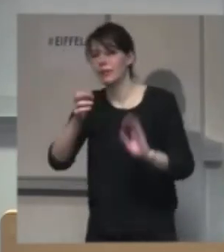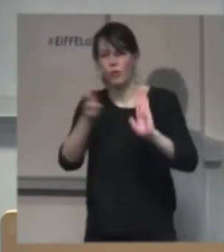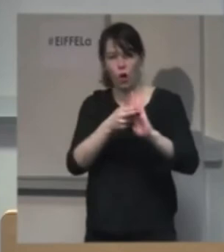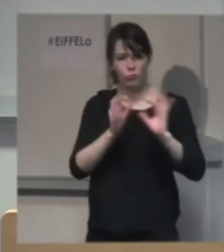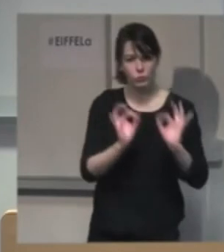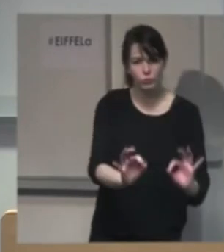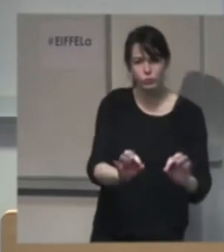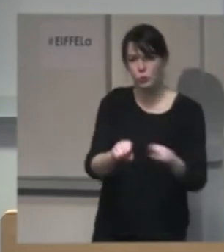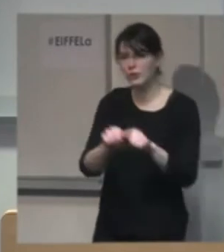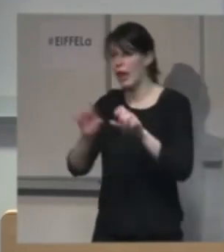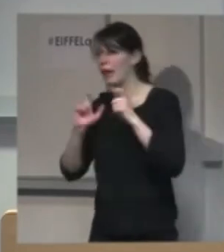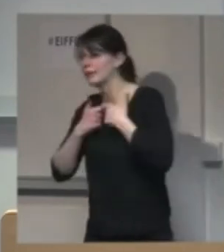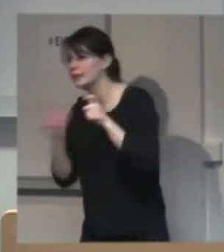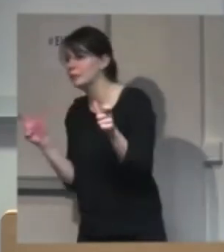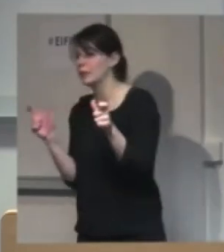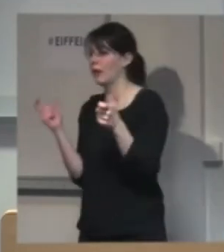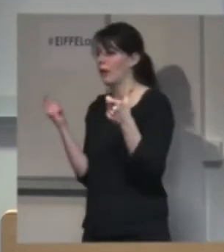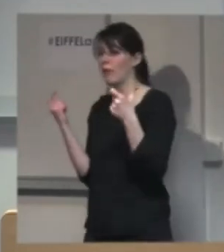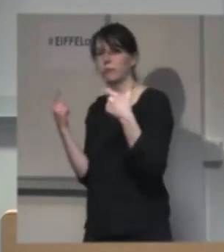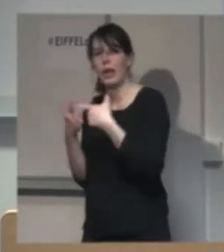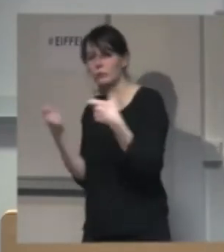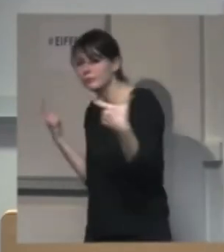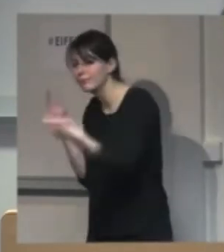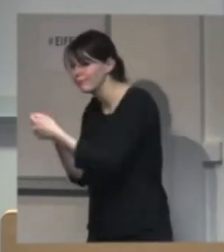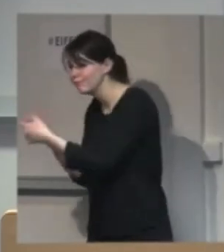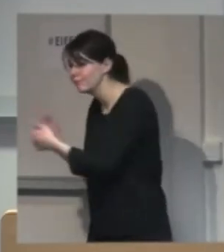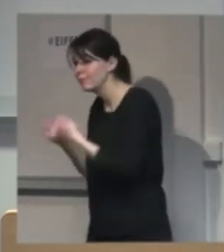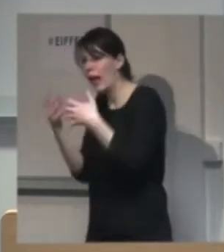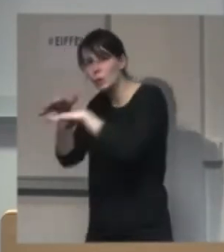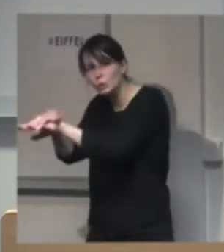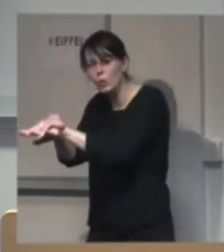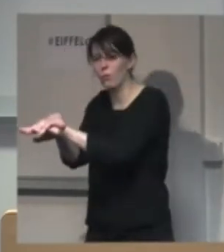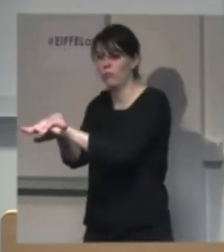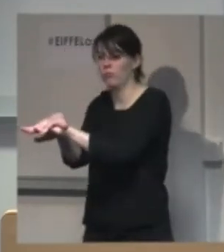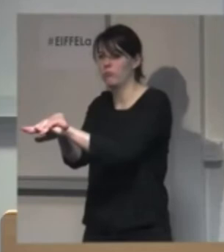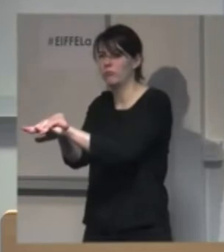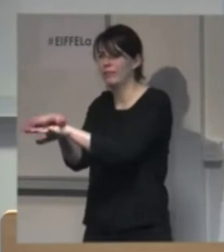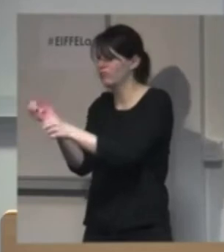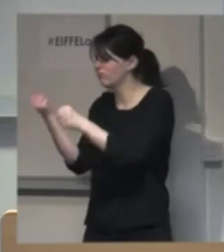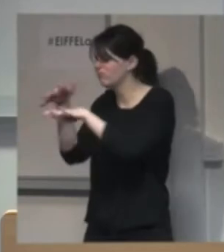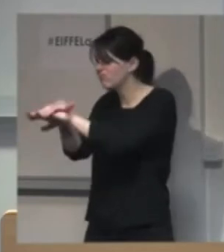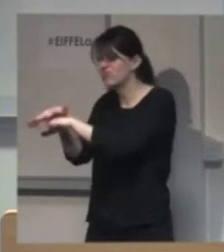d'inclusion. Notre approche est vraiment une approche d'inclusion. L'inclusion est vraiment une démarche...